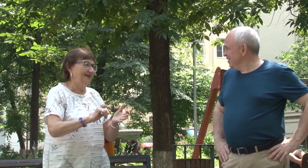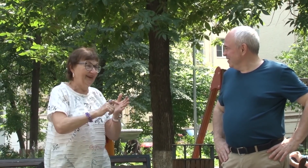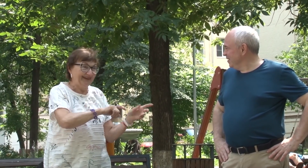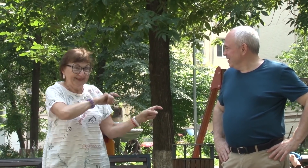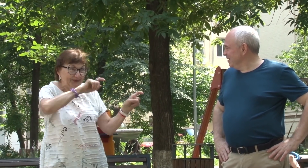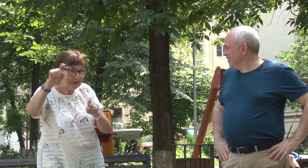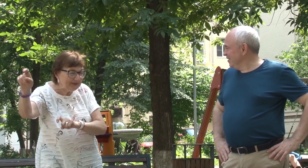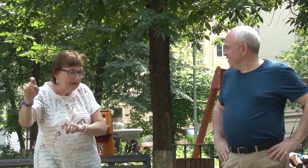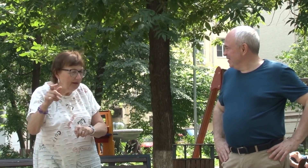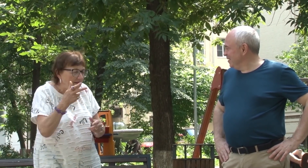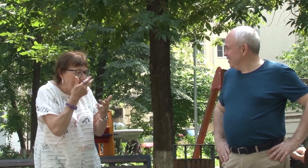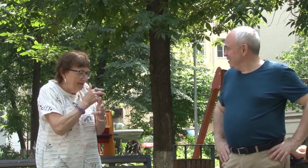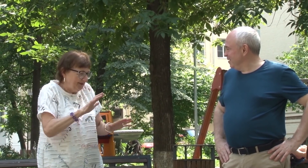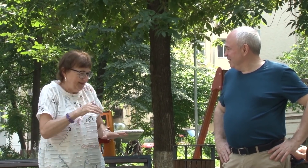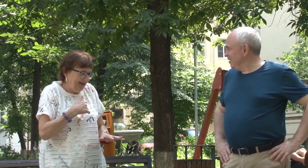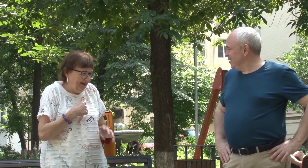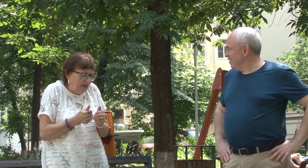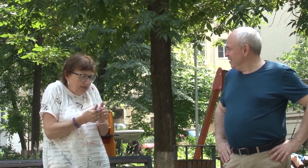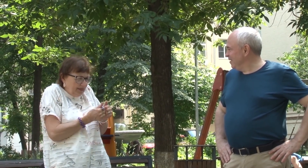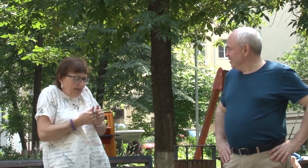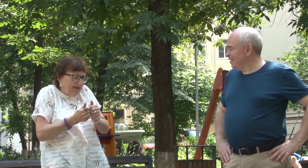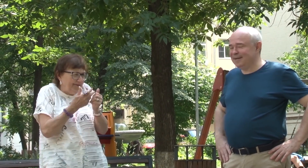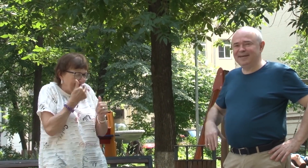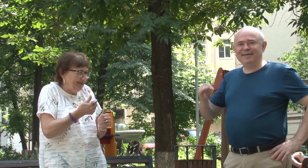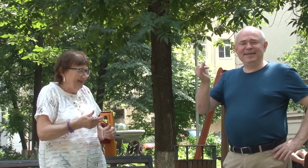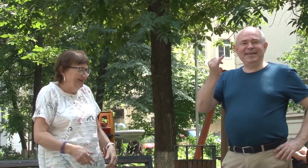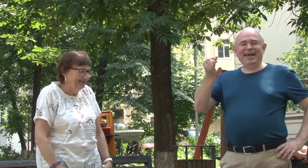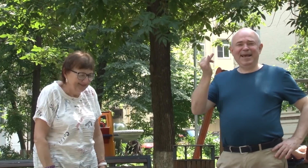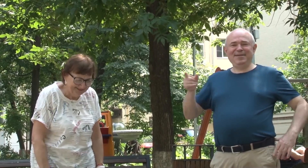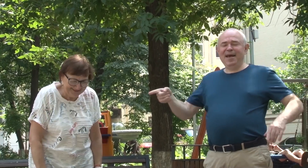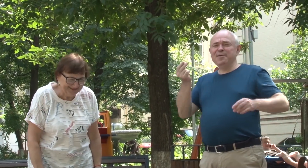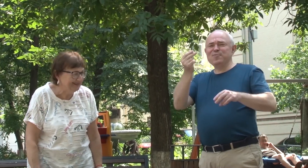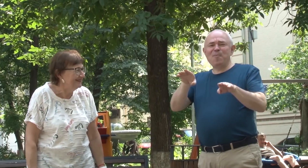Непривычно было поначалу, всегда была в тесноте с соседями. Интересно.